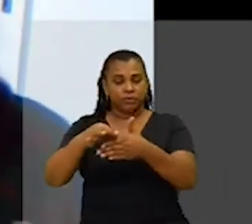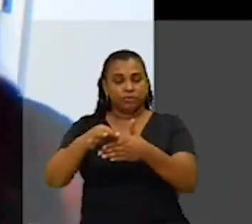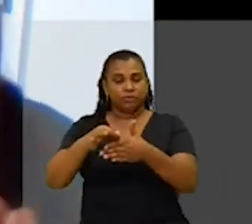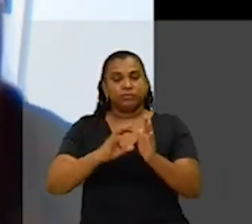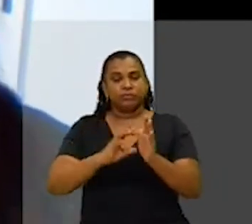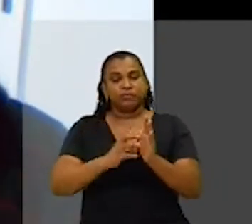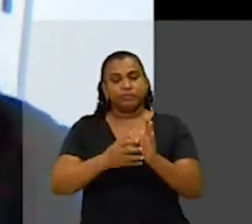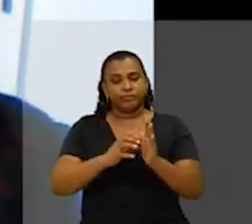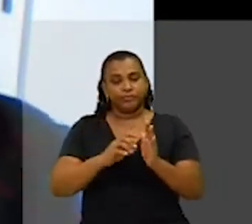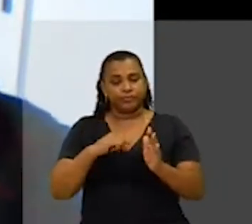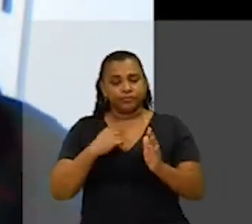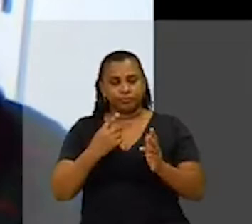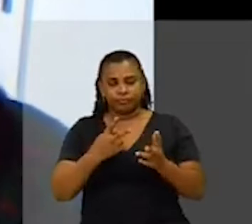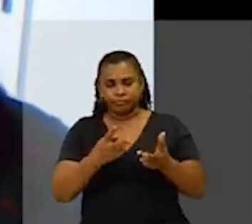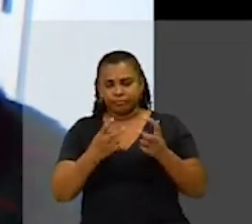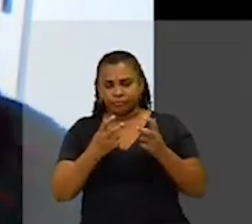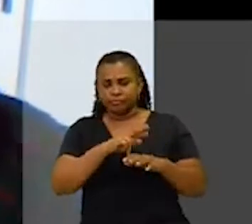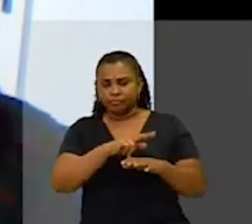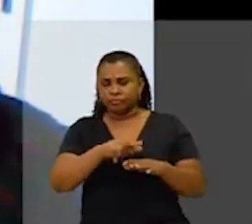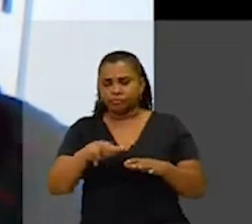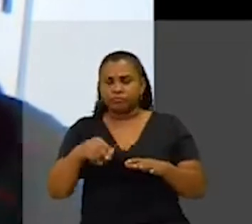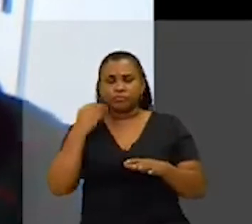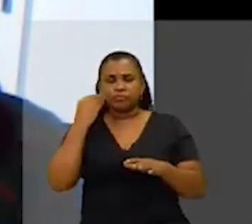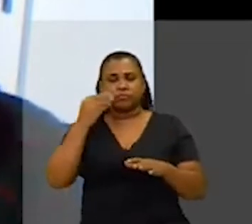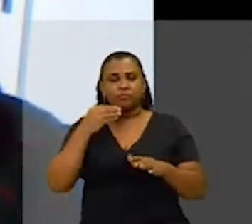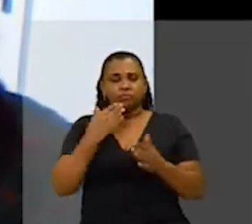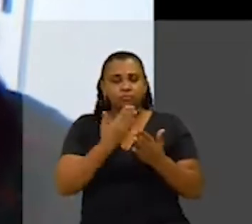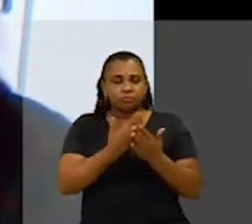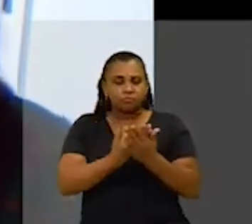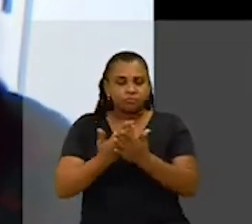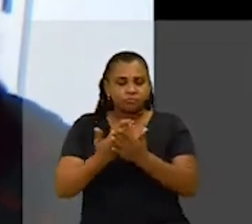a gente vê muito mais diferenças que a gente tem estudado acompanhado é que de certa forma